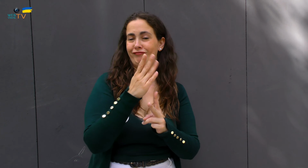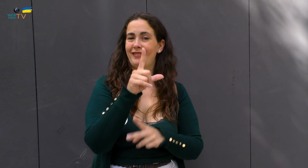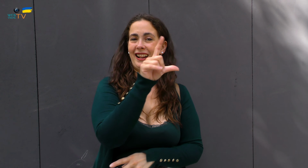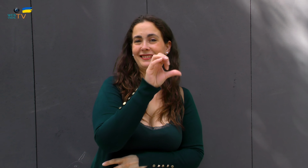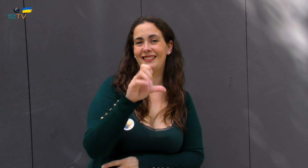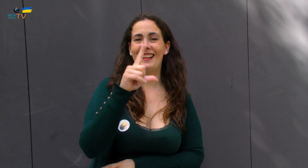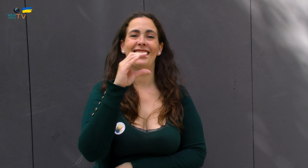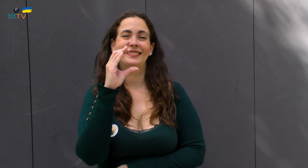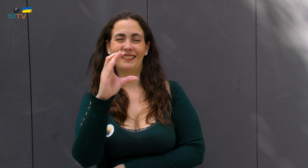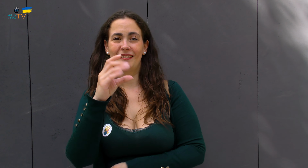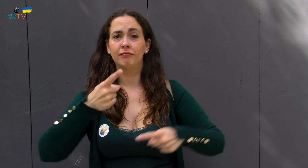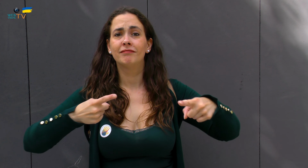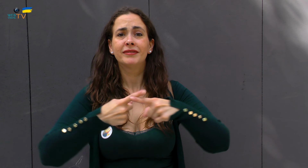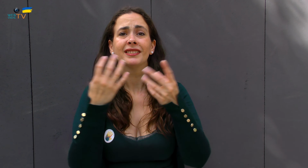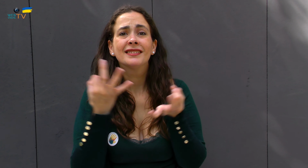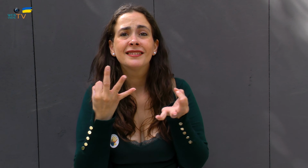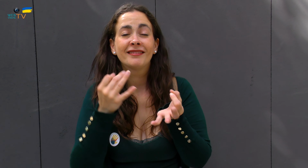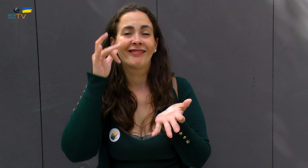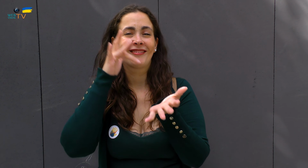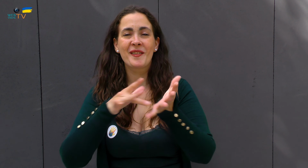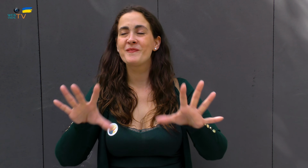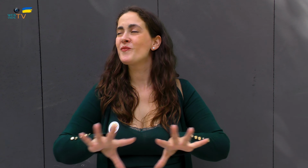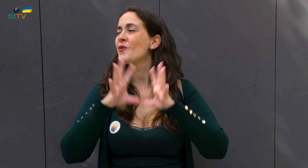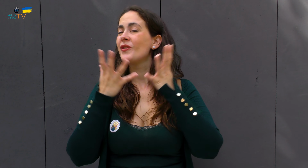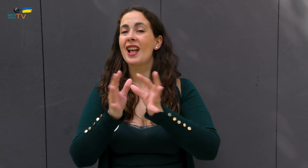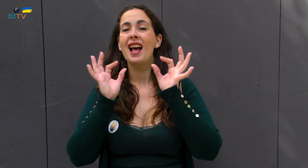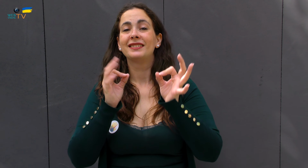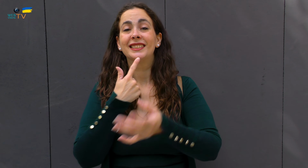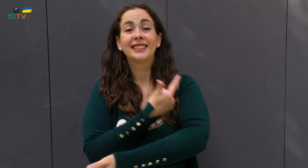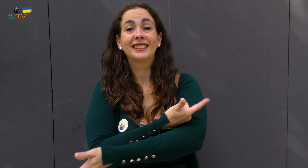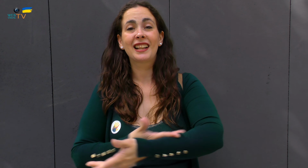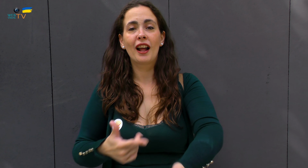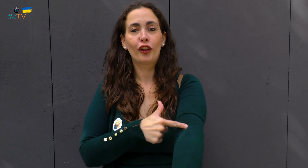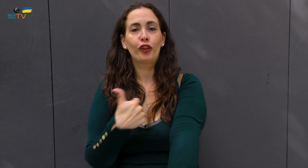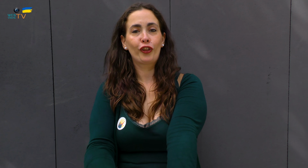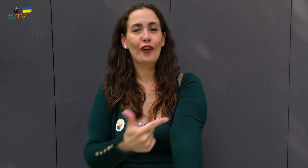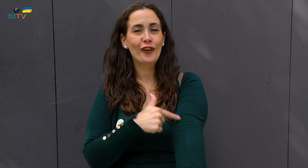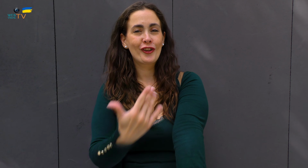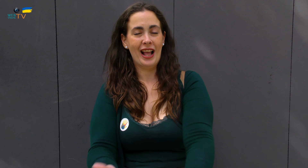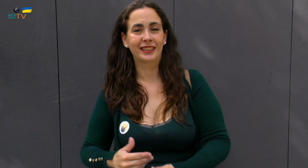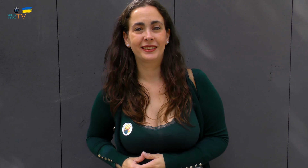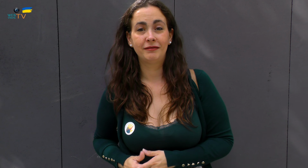la LSC i la LSE, que coincideix amb el Dia Mundial del Donant de Sang.